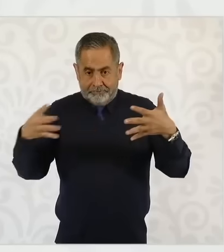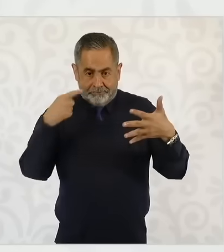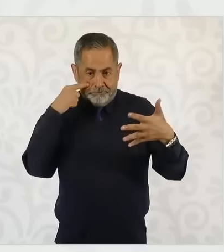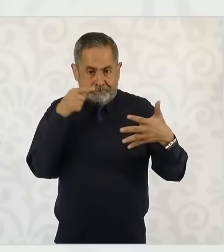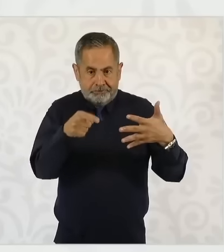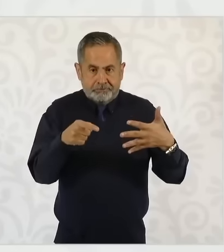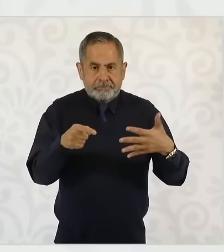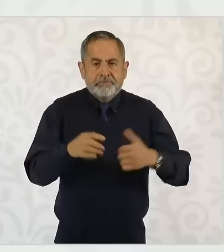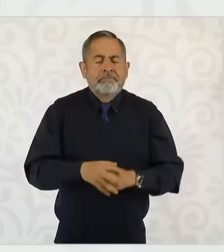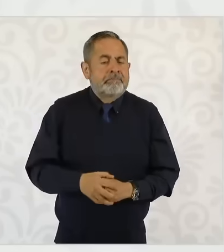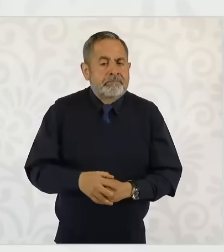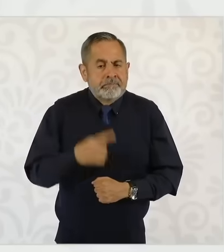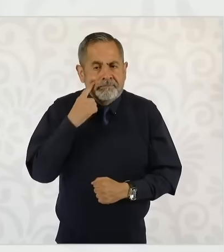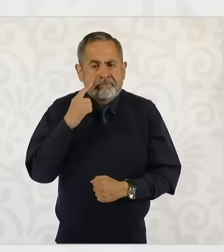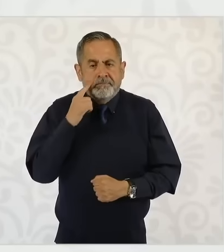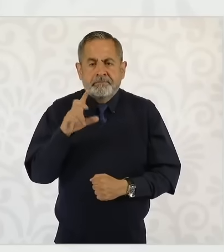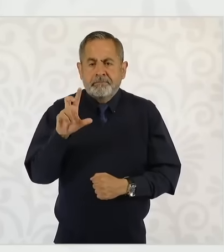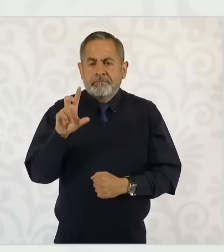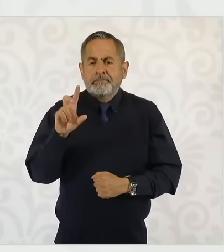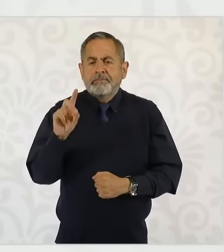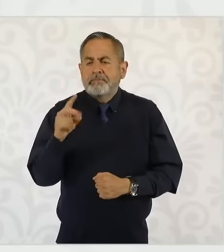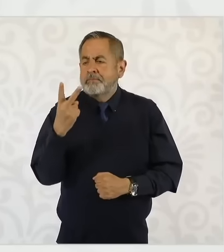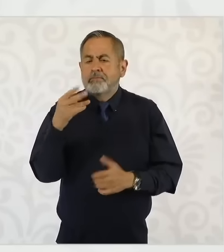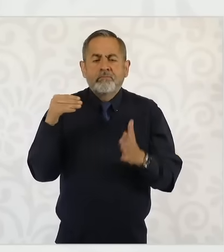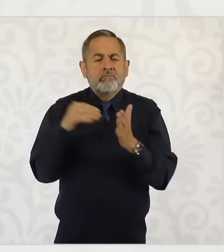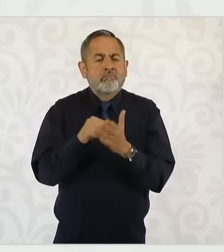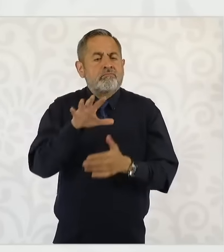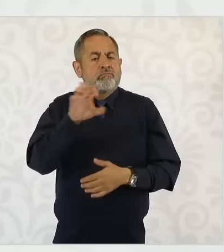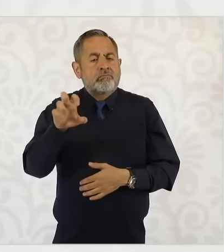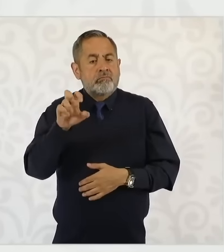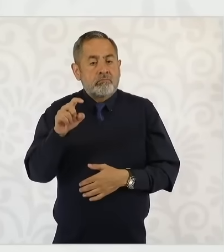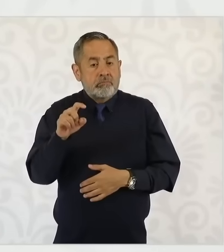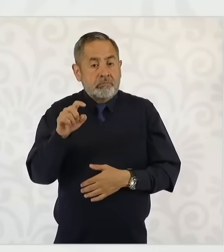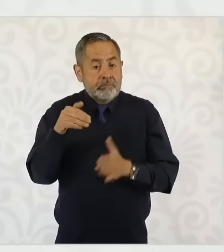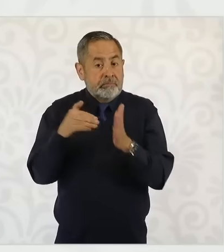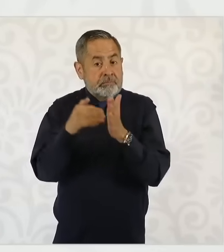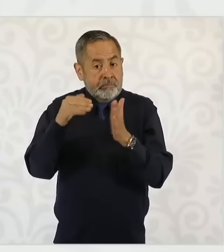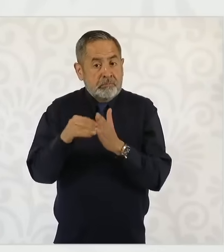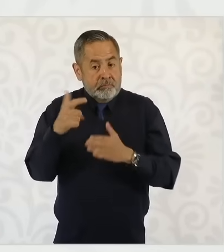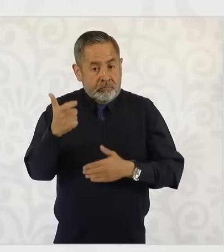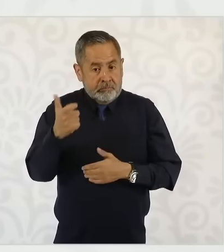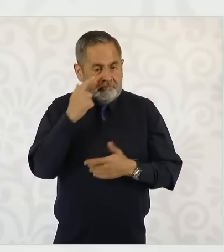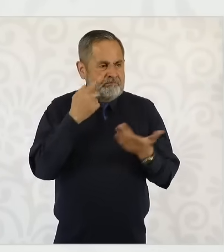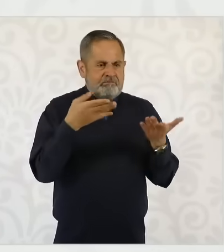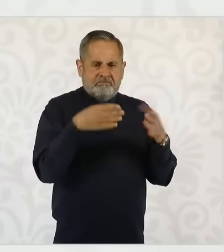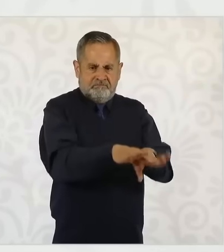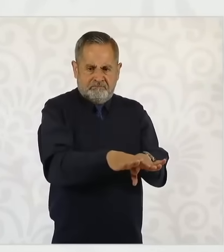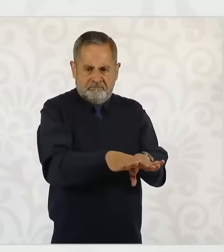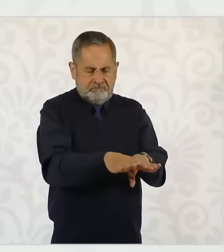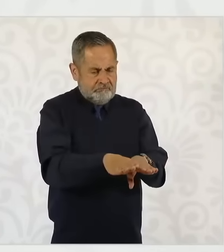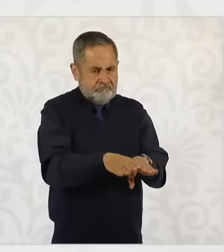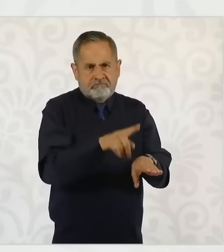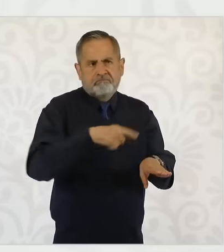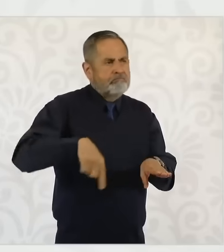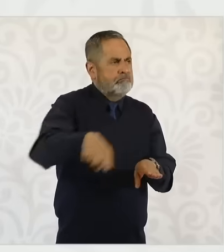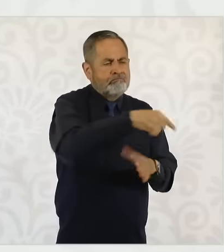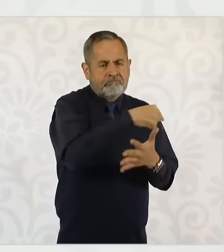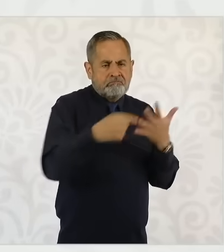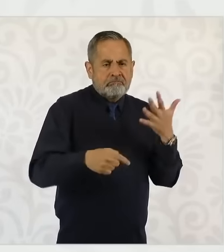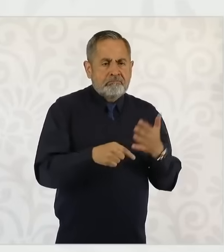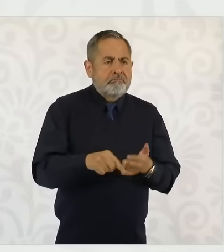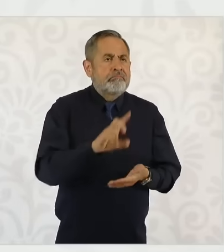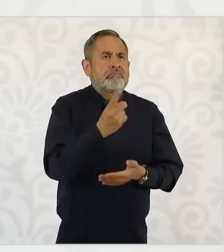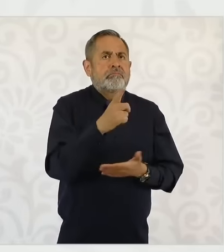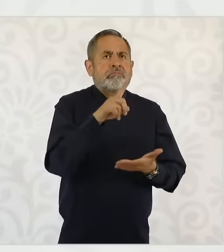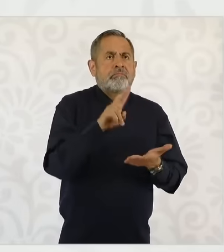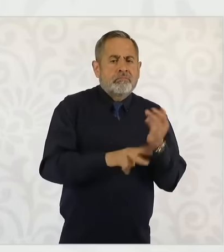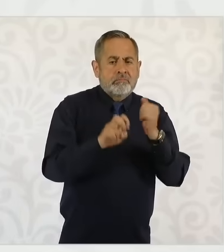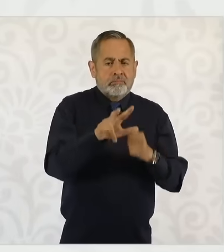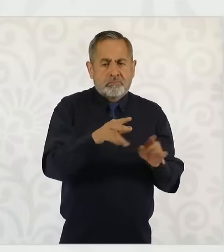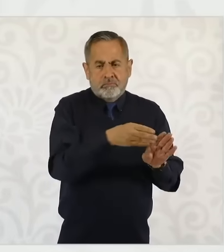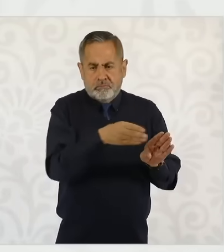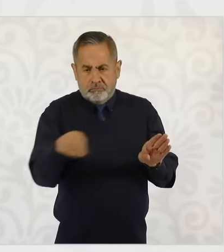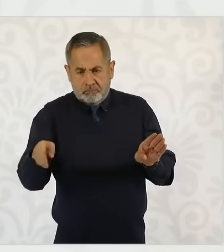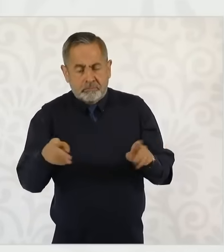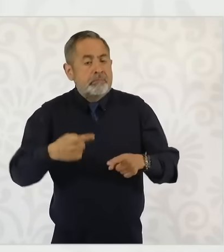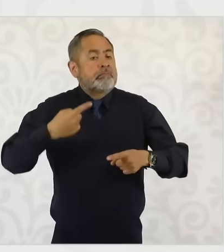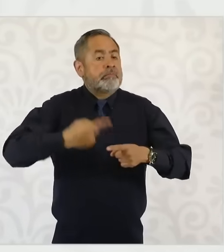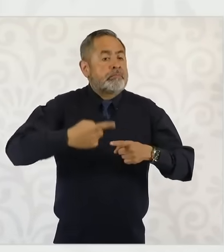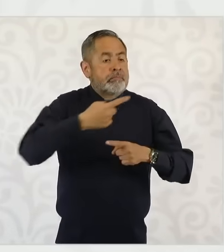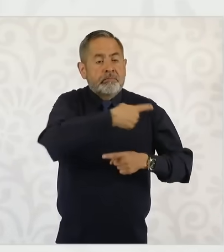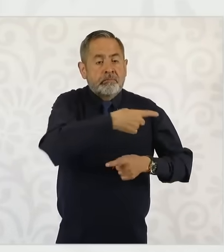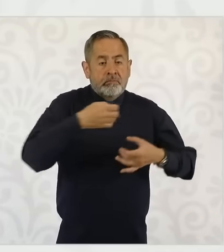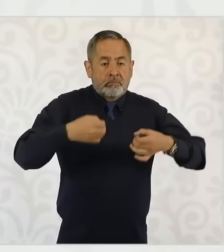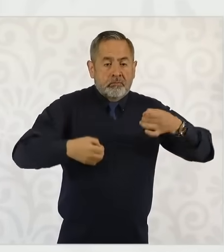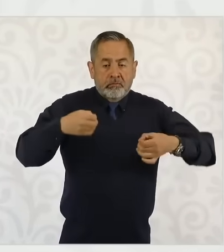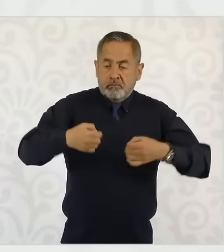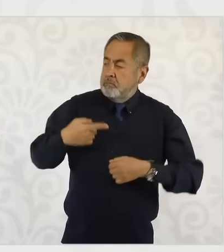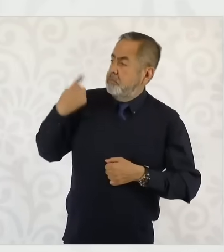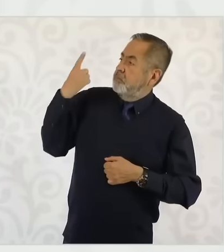32531 millones inicialmente bloqueado desde diciembre del 18 por resolución judicial